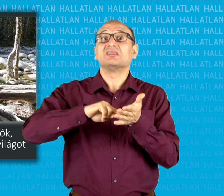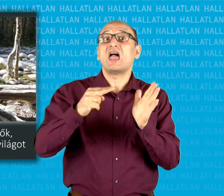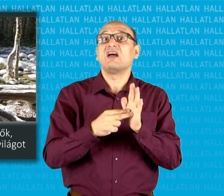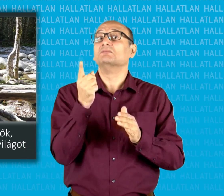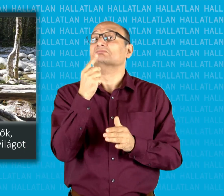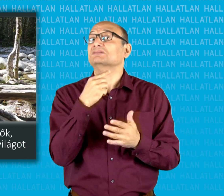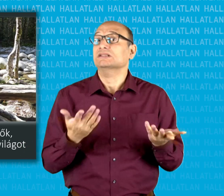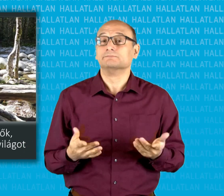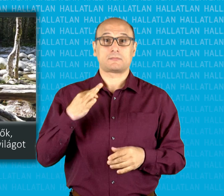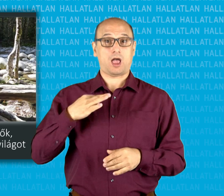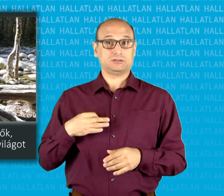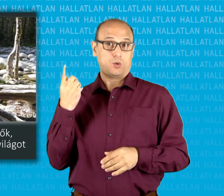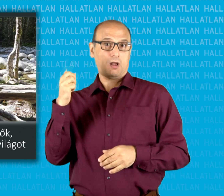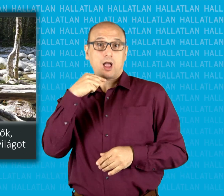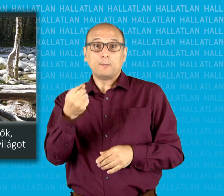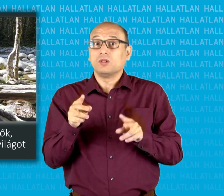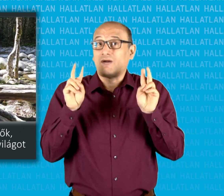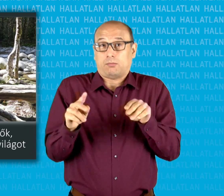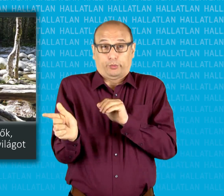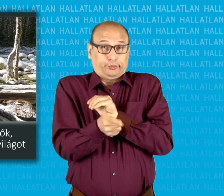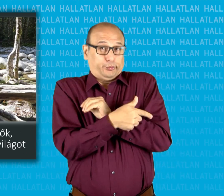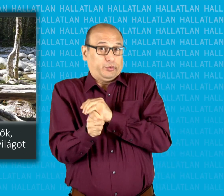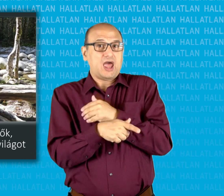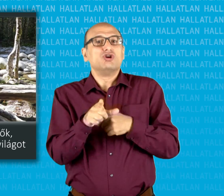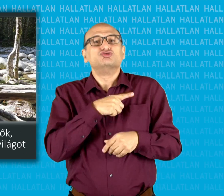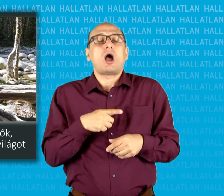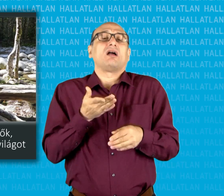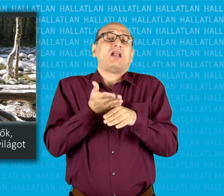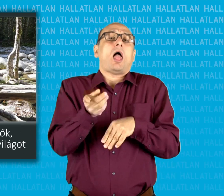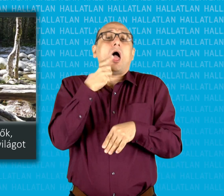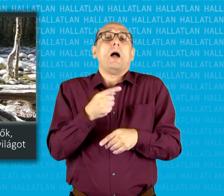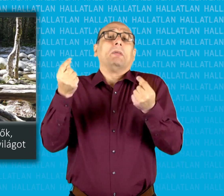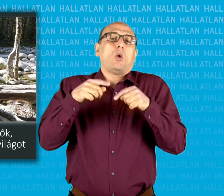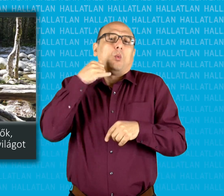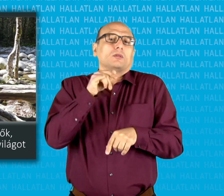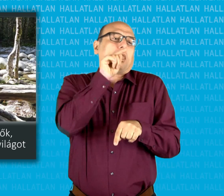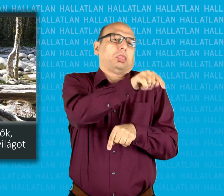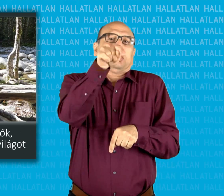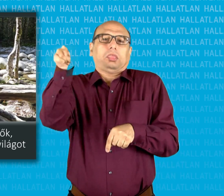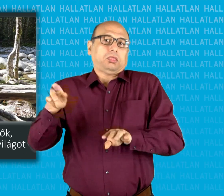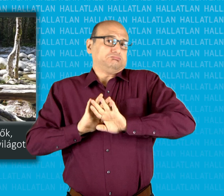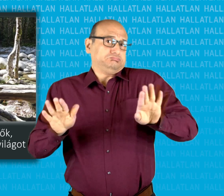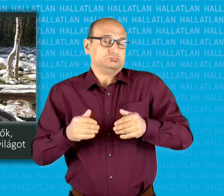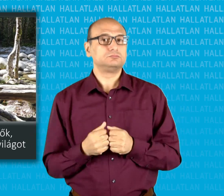Az volt a tervünk, hogy nincsen tervünk. Az, hogy merre vitt utunk, csak a véletlenen múlt és